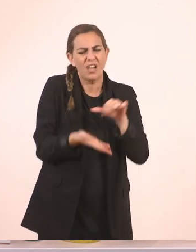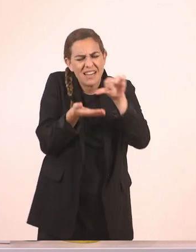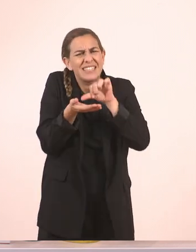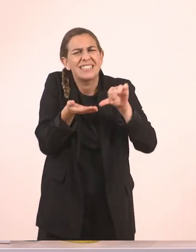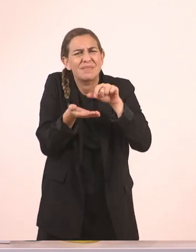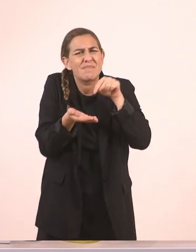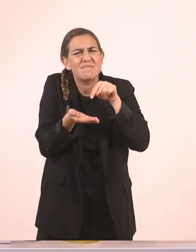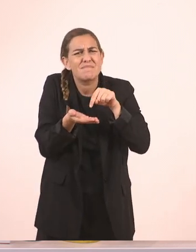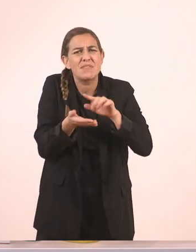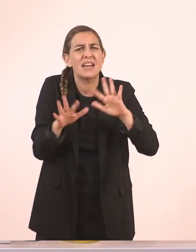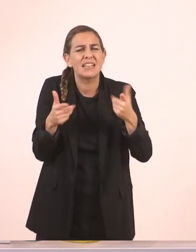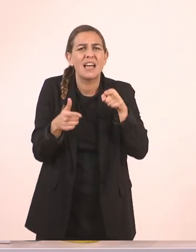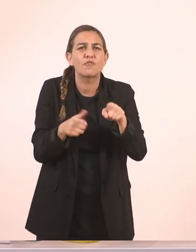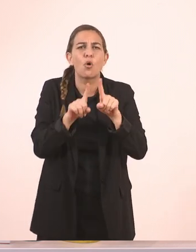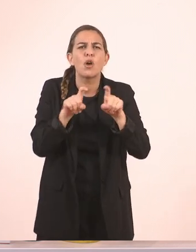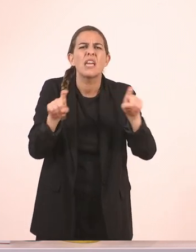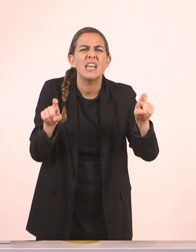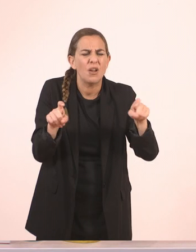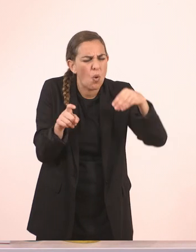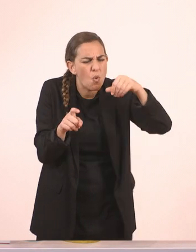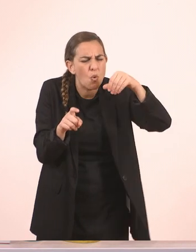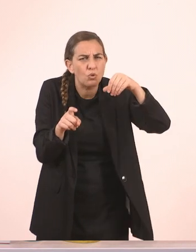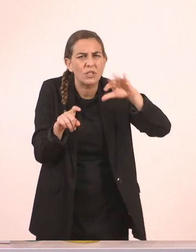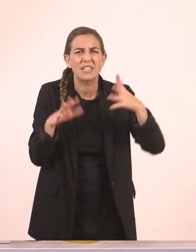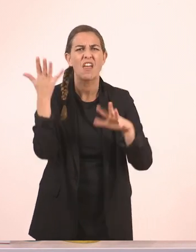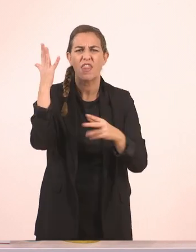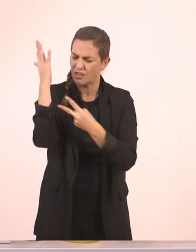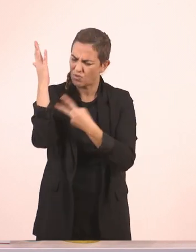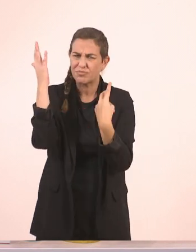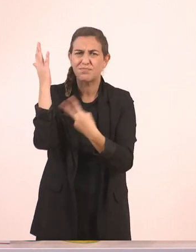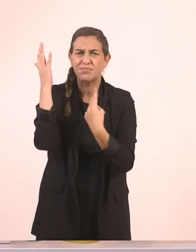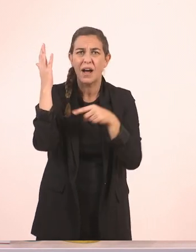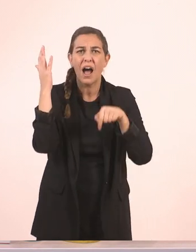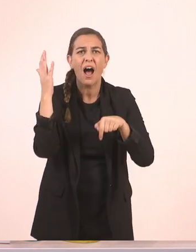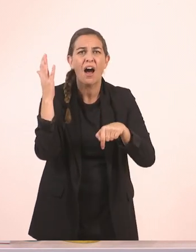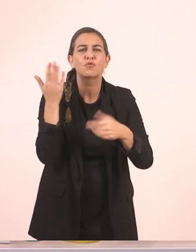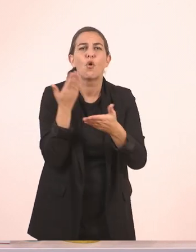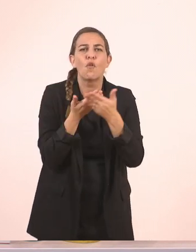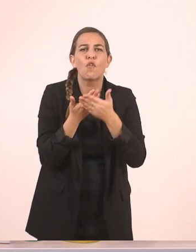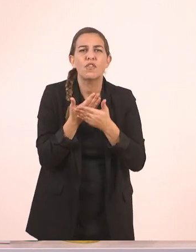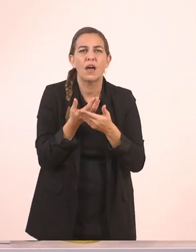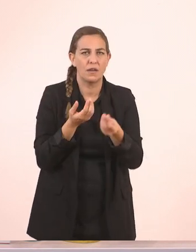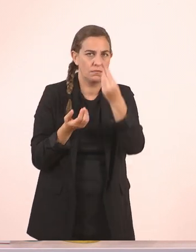που χρησιμοποιούσαν τότε, μια ουσία που έβγαινε από τα δέντρα, και το χρησιμοποιούσαν σαν παυσίπονο για τους σωματικούς πόνους,